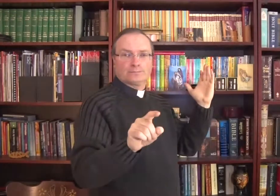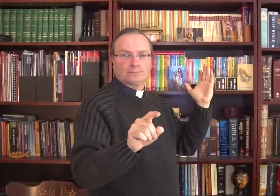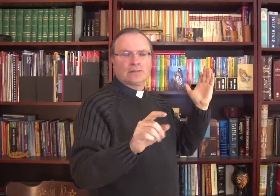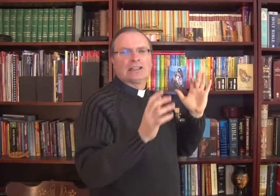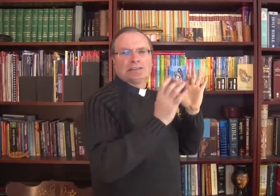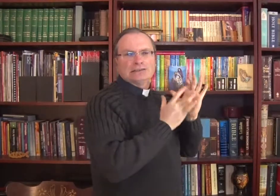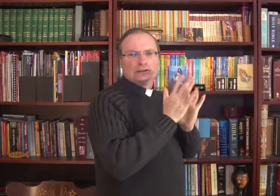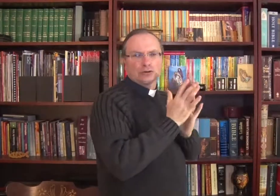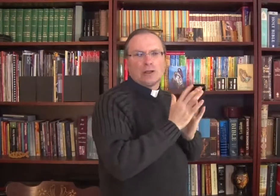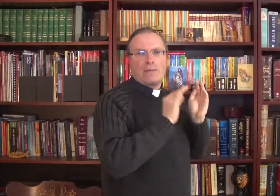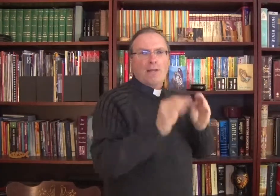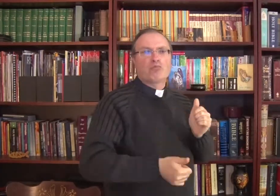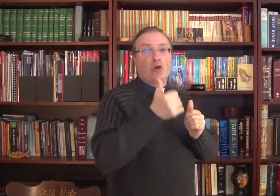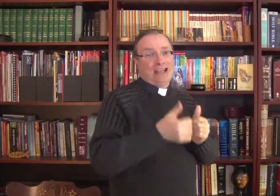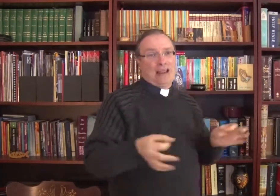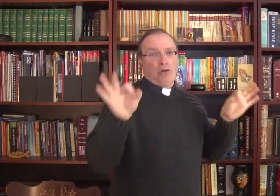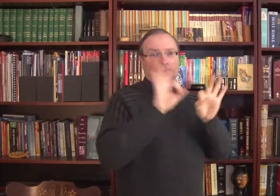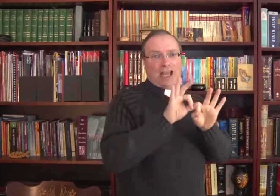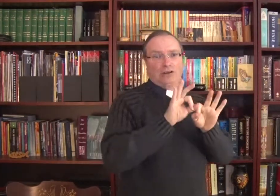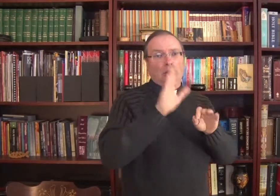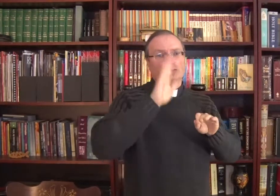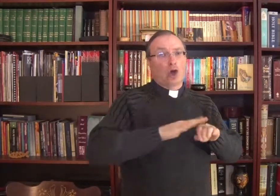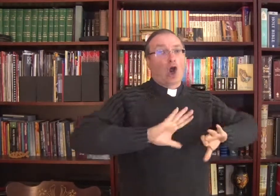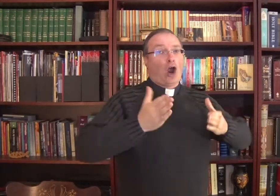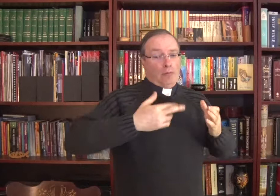Jésus met plus d’importance sur comment